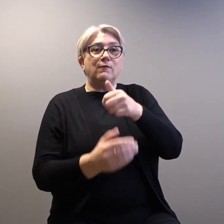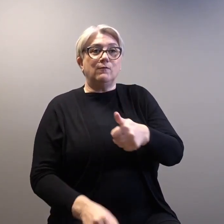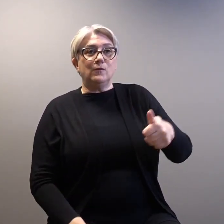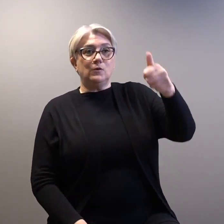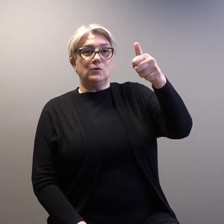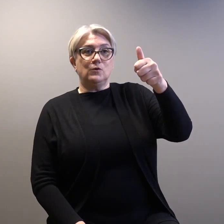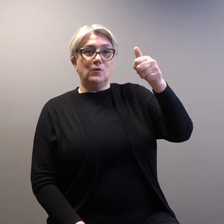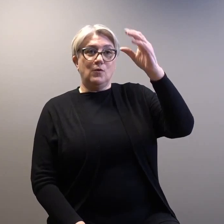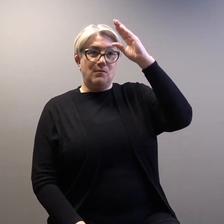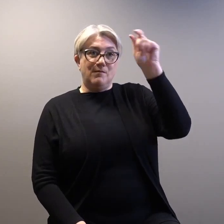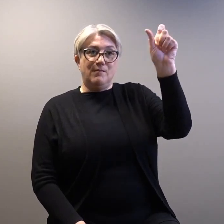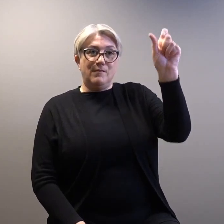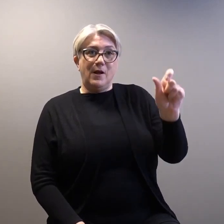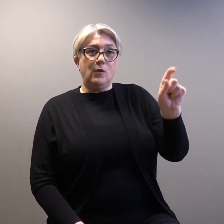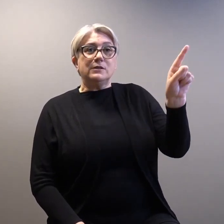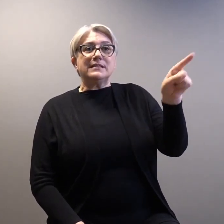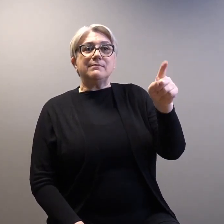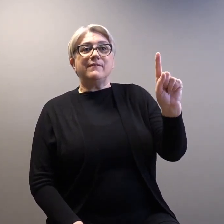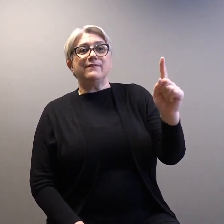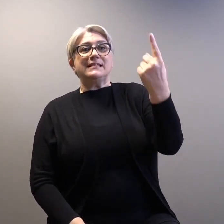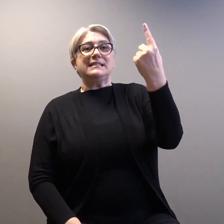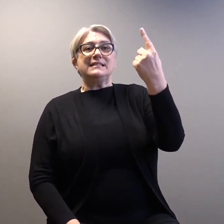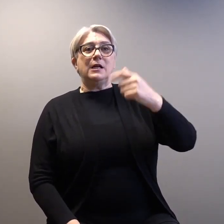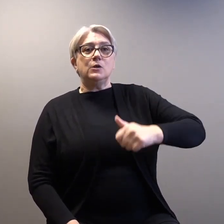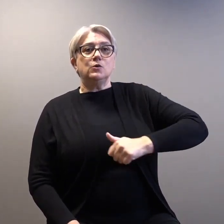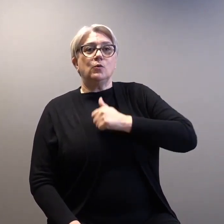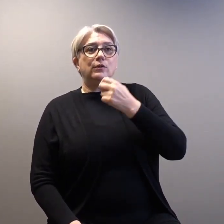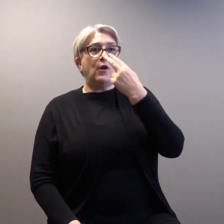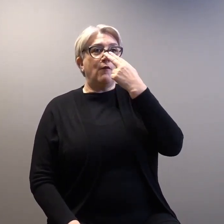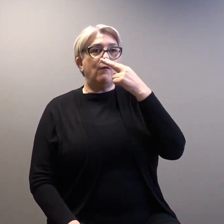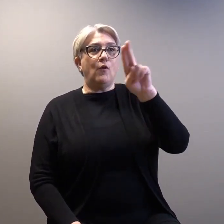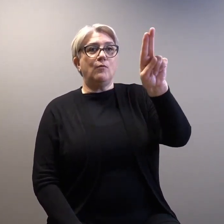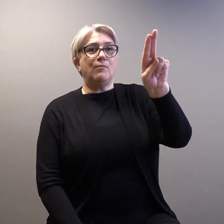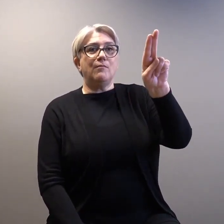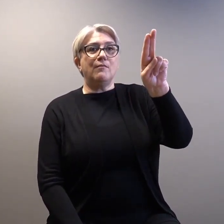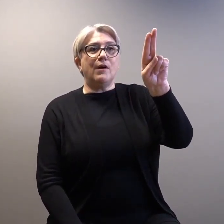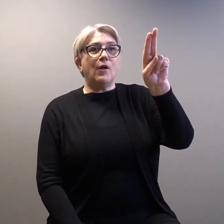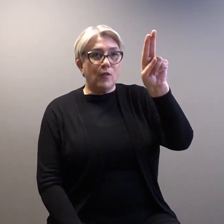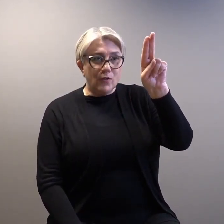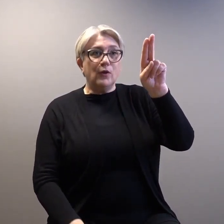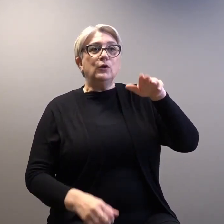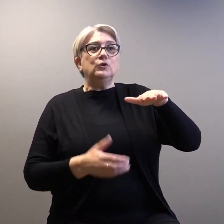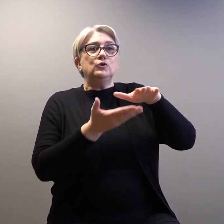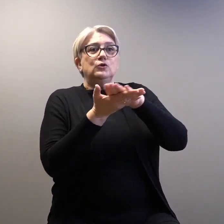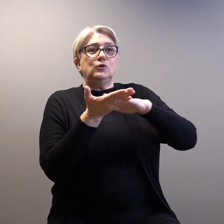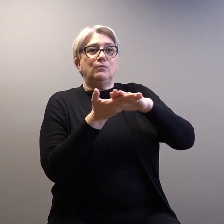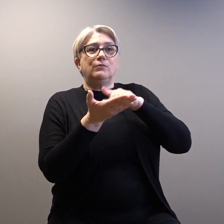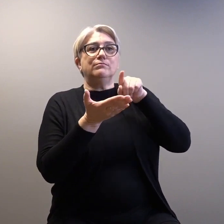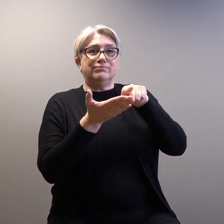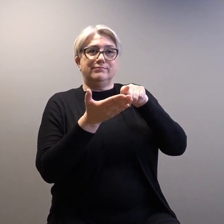sem forstöðumann og skipaði fyrsta stjórnarformann stofnunarinnar